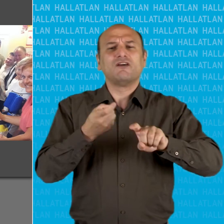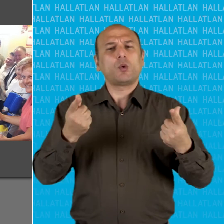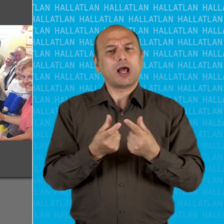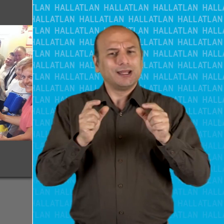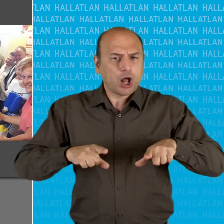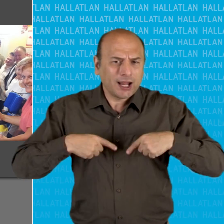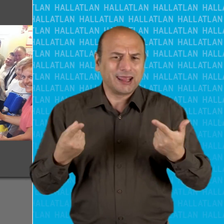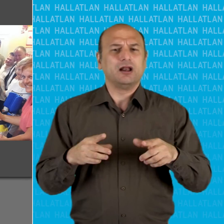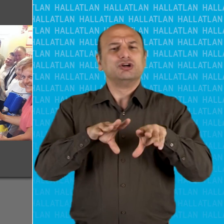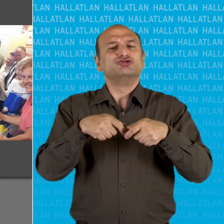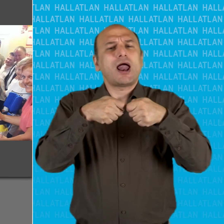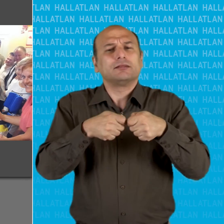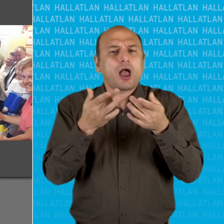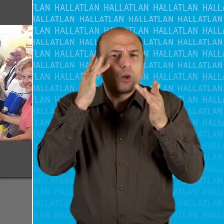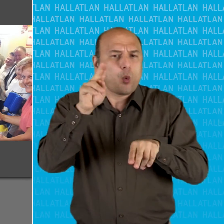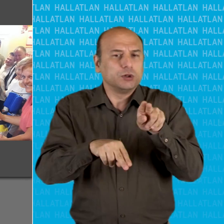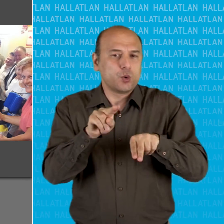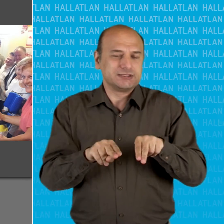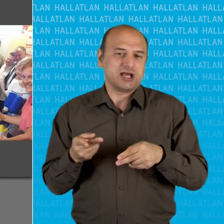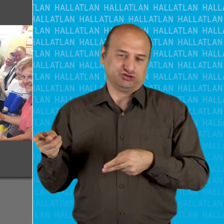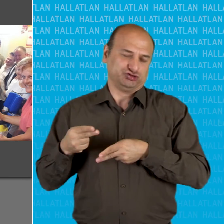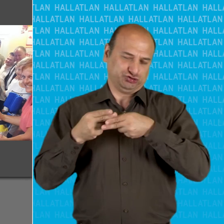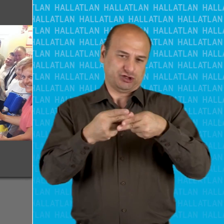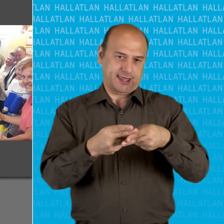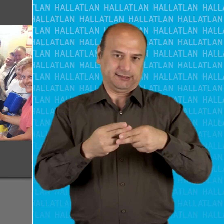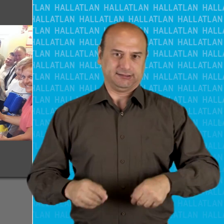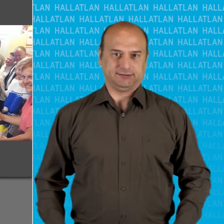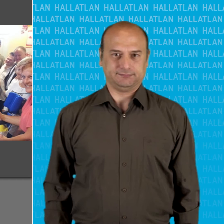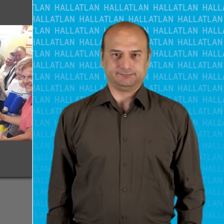amelyek fogyatékkal élő családtagot gondoznak.